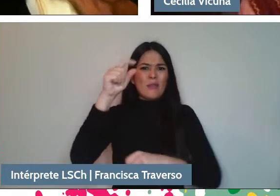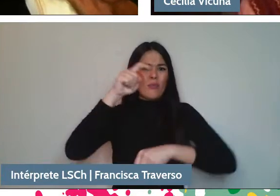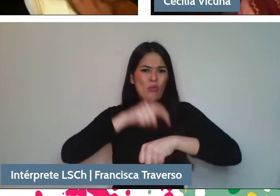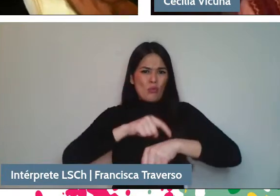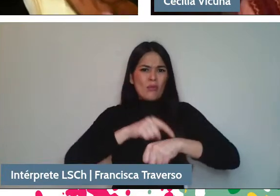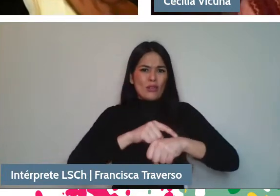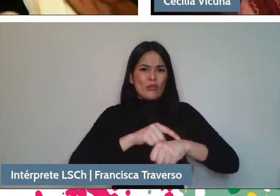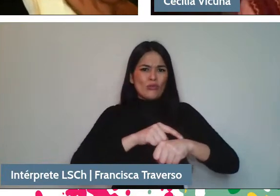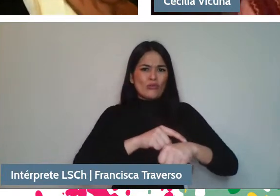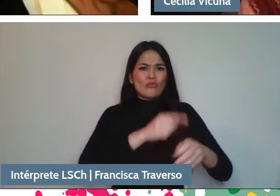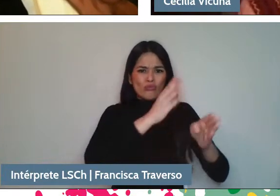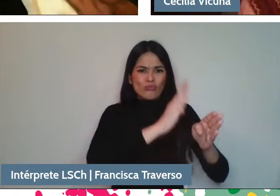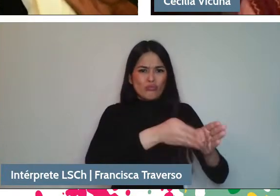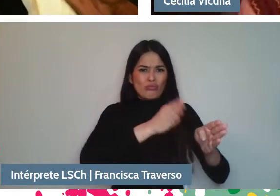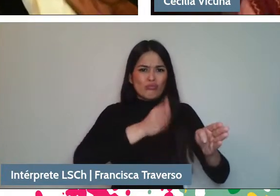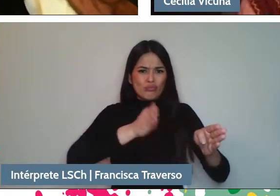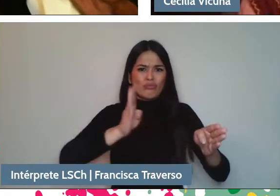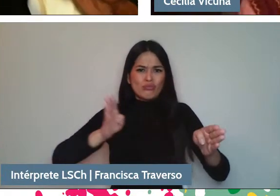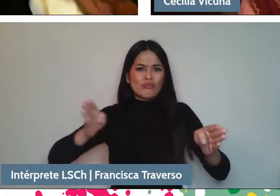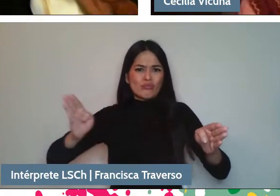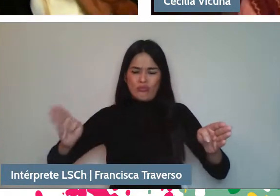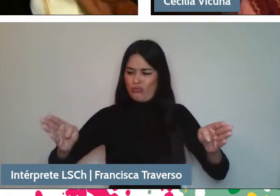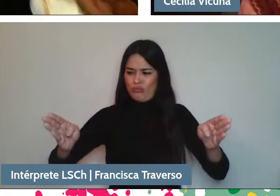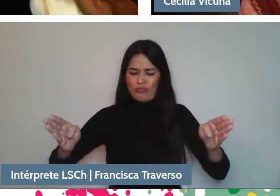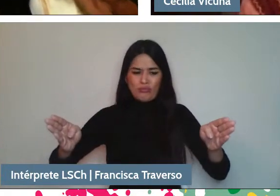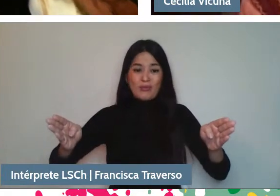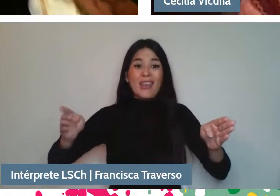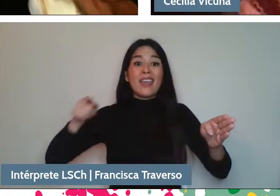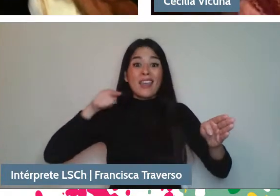Y eso me gustaría recorrerlo contigo